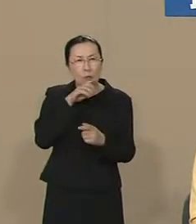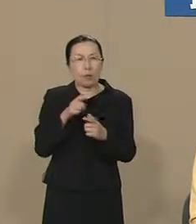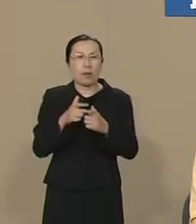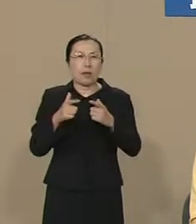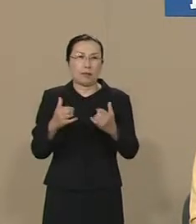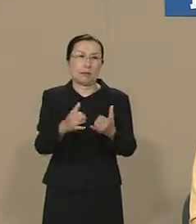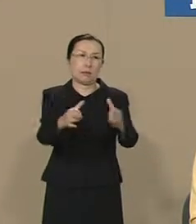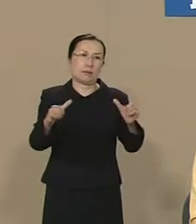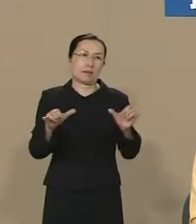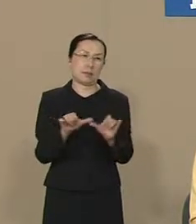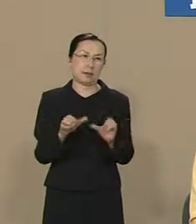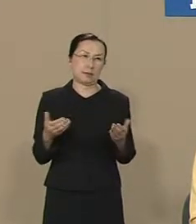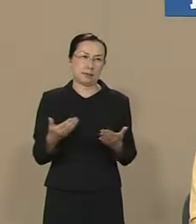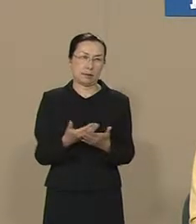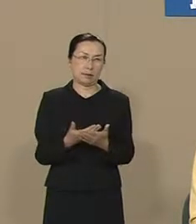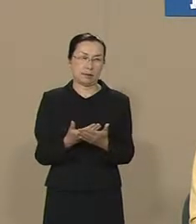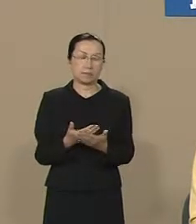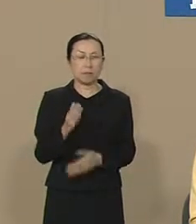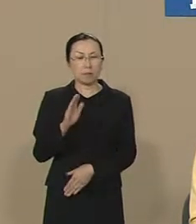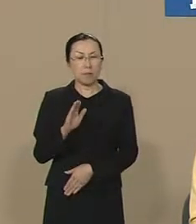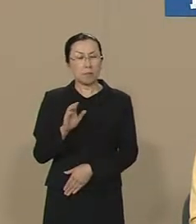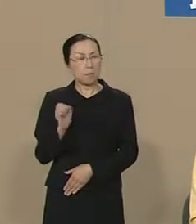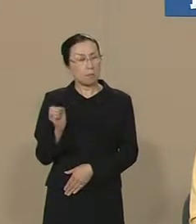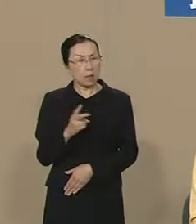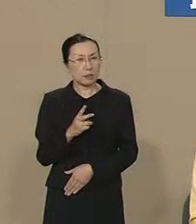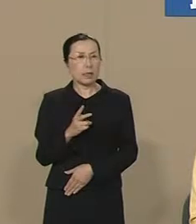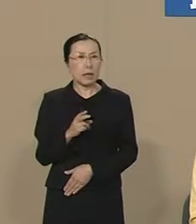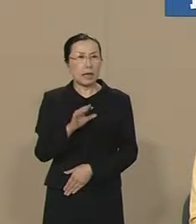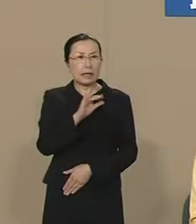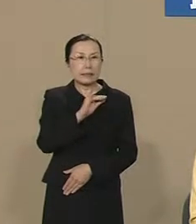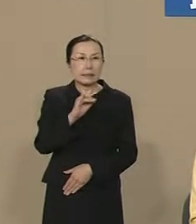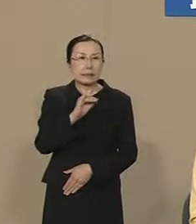更には､ １０００兆円に上る借金を抱えて､